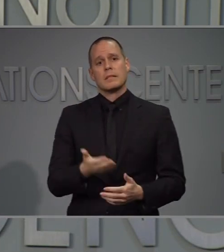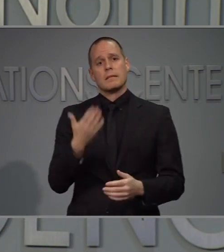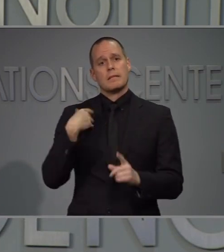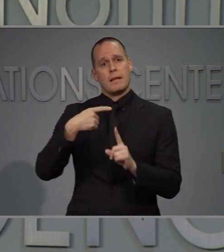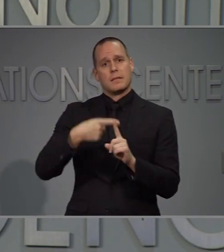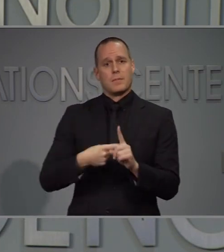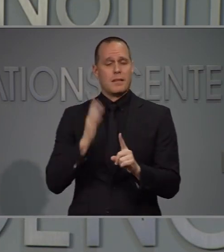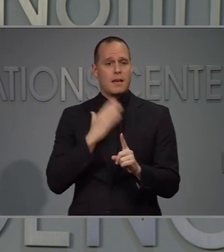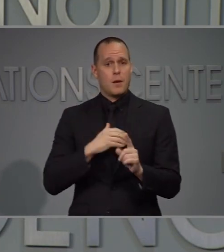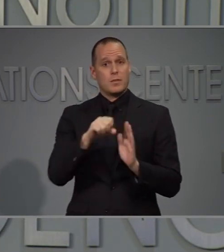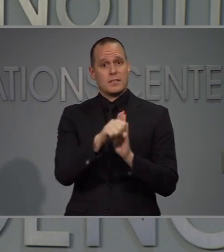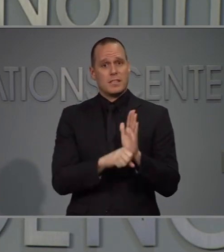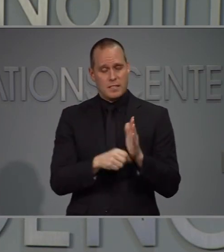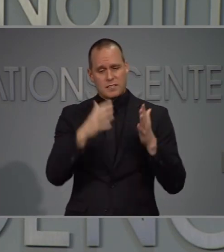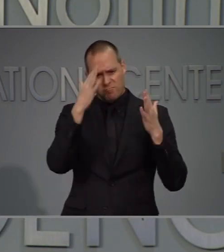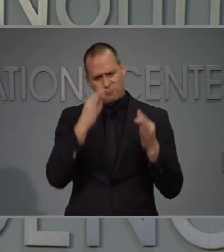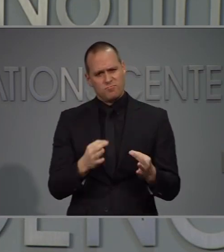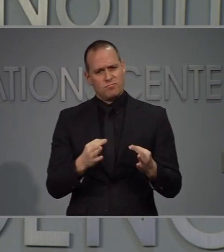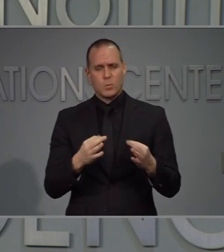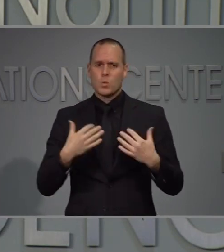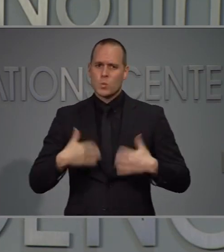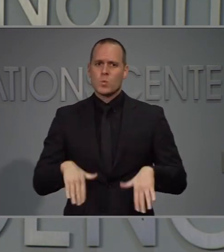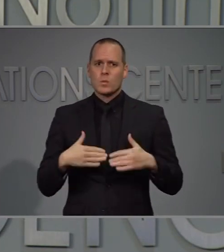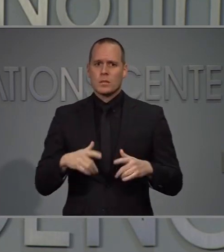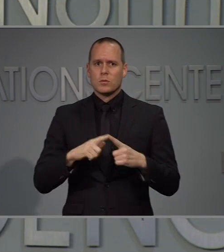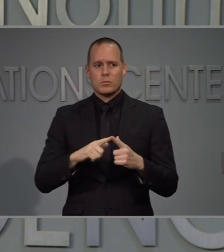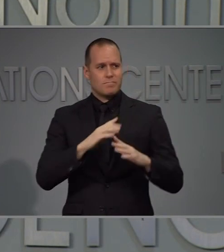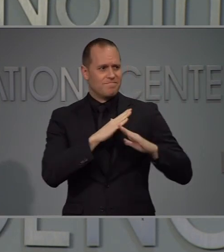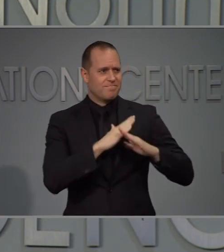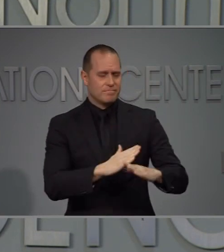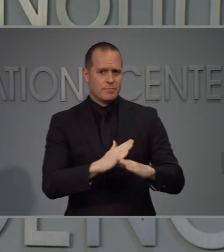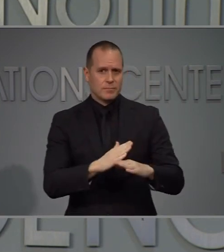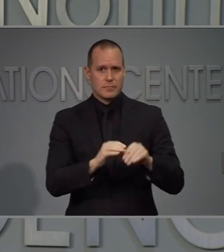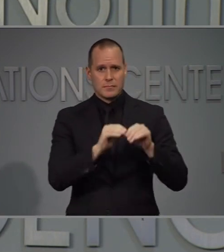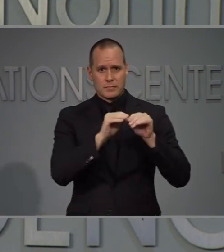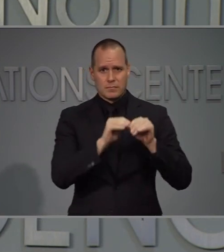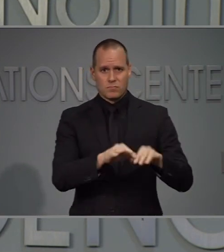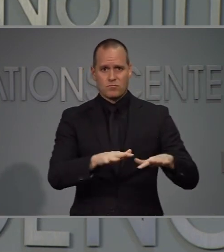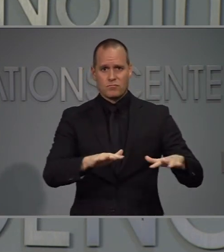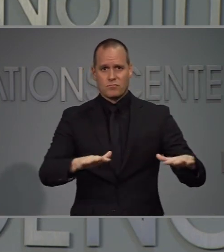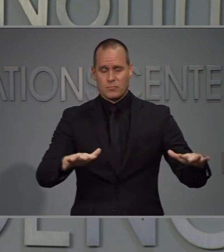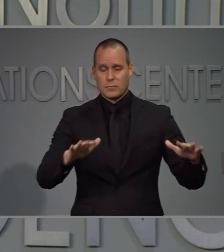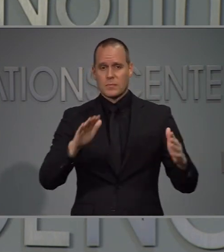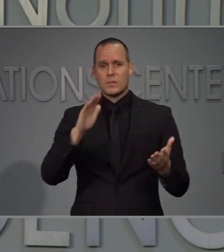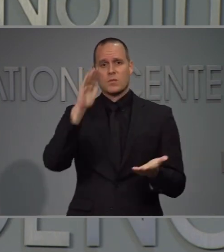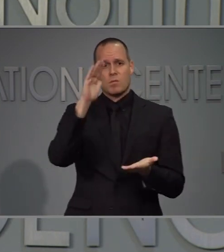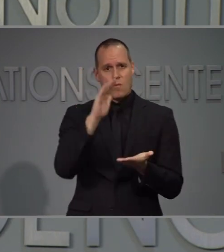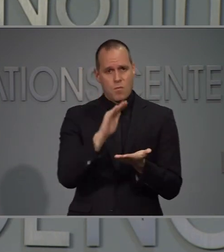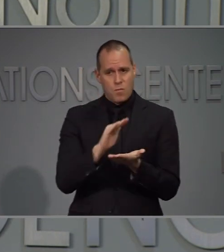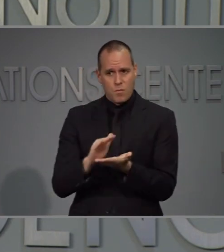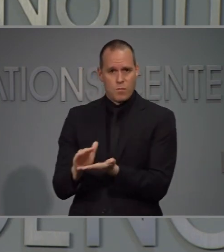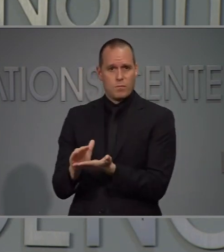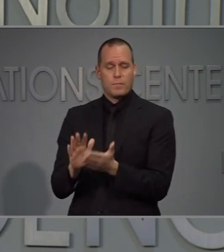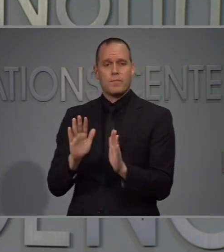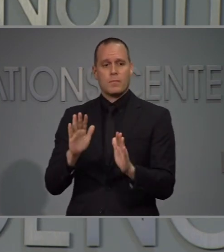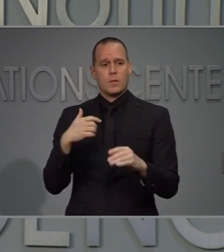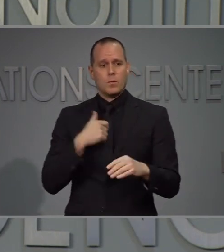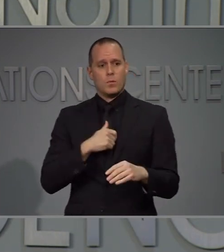El mes pasado nuestro estado tomó medidas agresivas para reducir la propagación de esta pandemia. Sabemos que estas